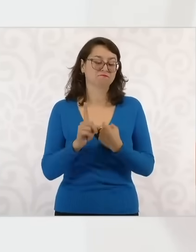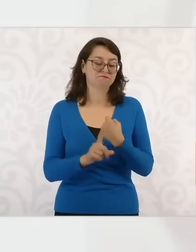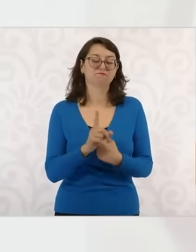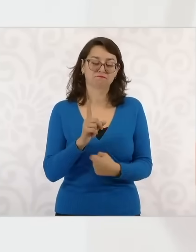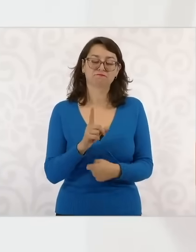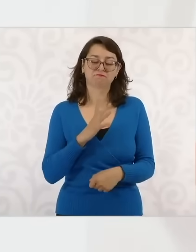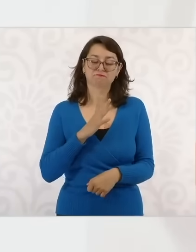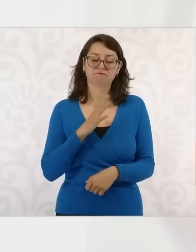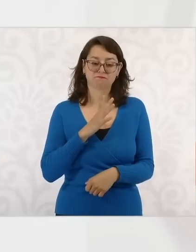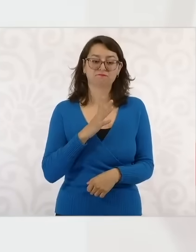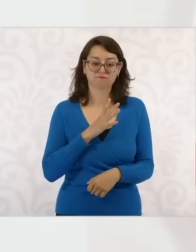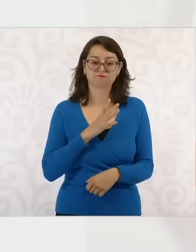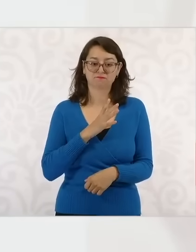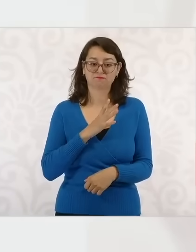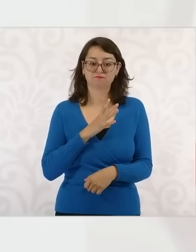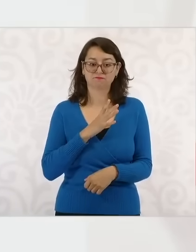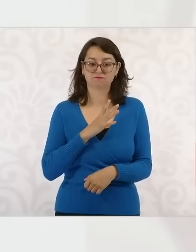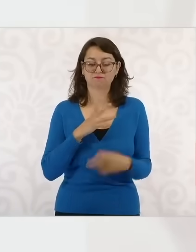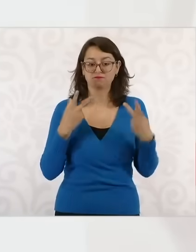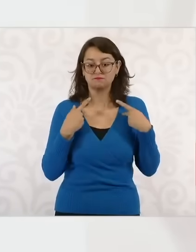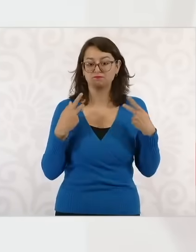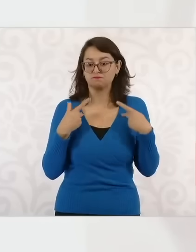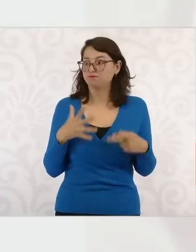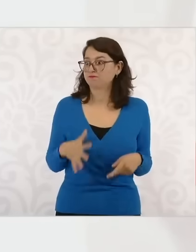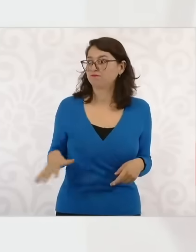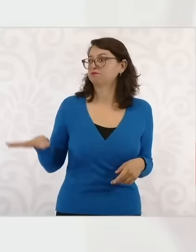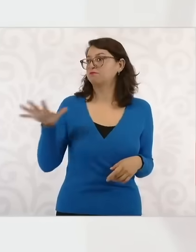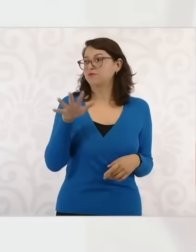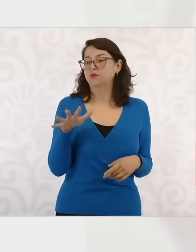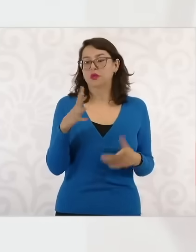problema con un con un paciente, con la gente. O sea, es que no es que le fallen a la institución,